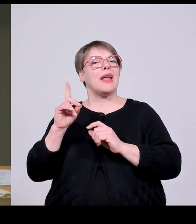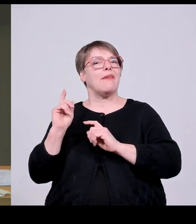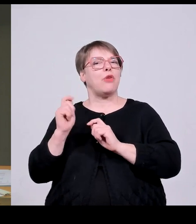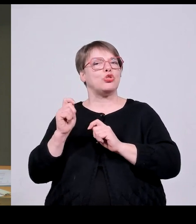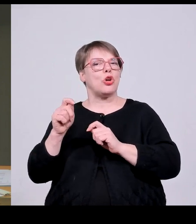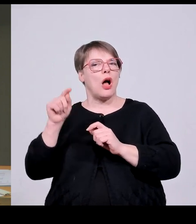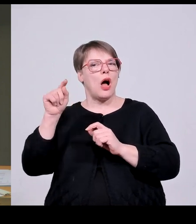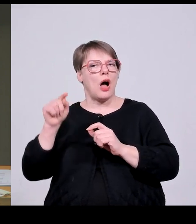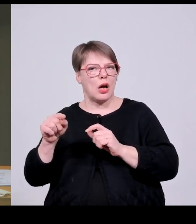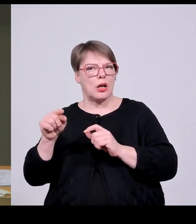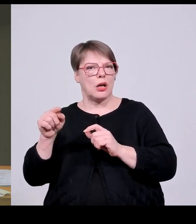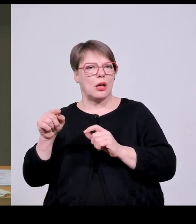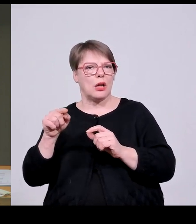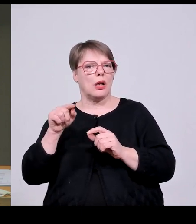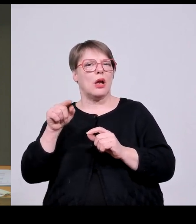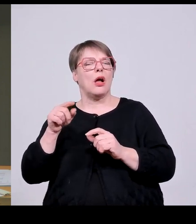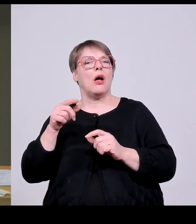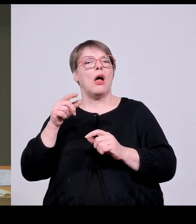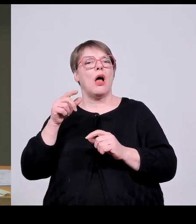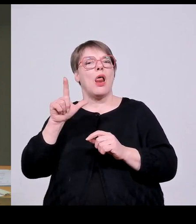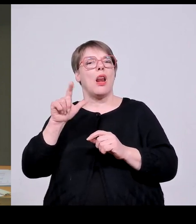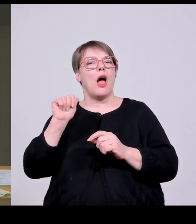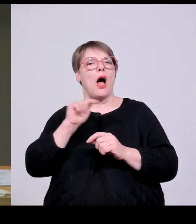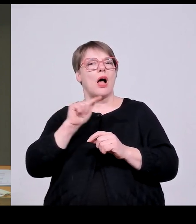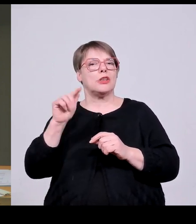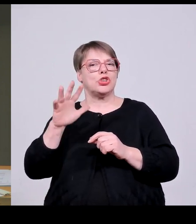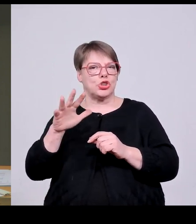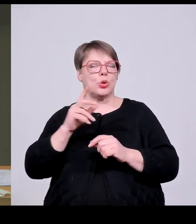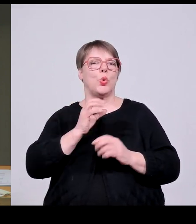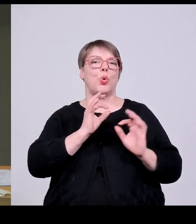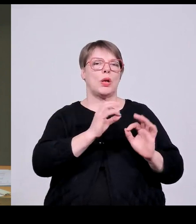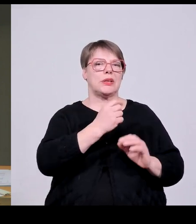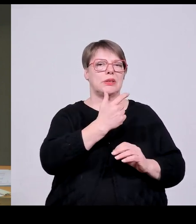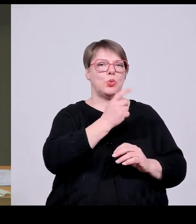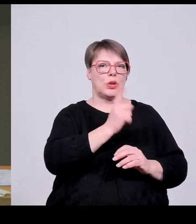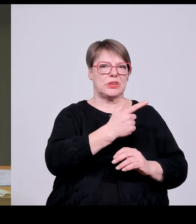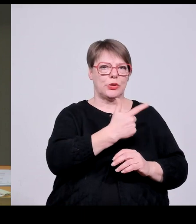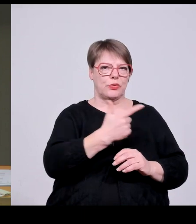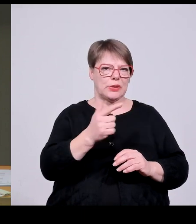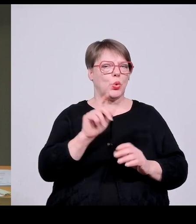Länder gültig 121, ungültig 3, Ja 14, Nein 100, Enthaltung